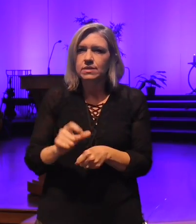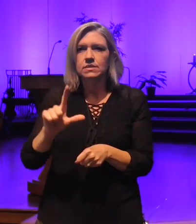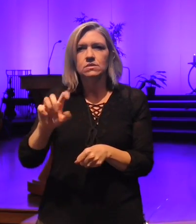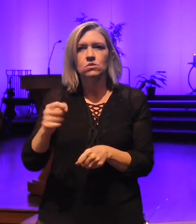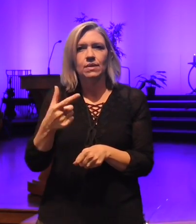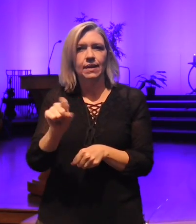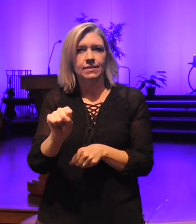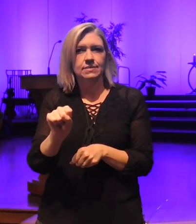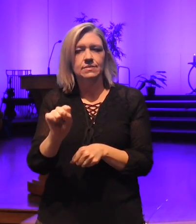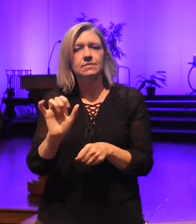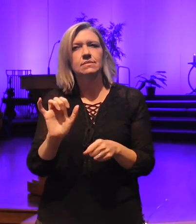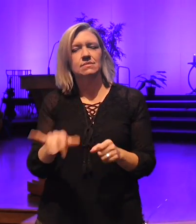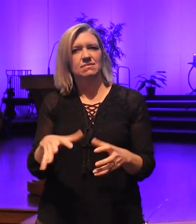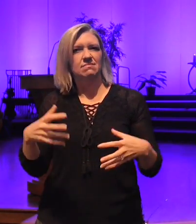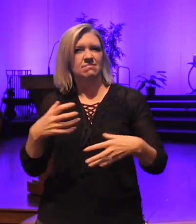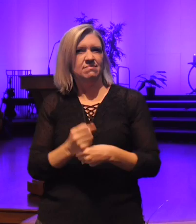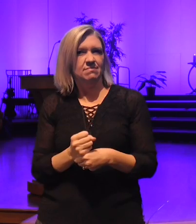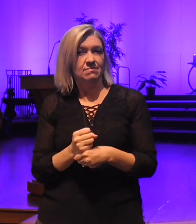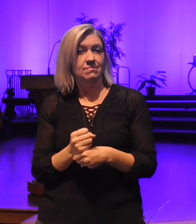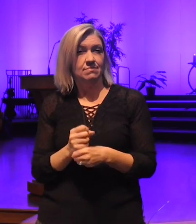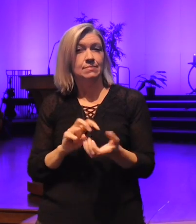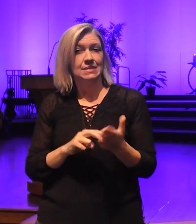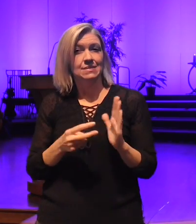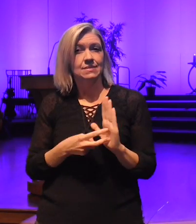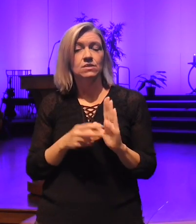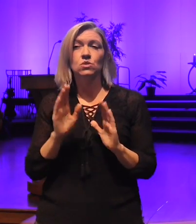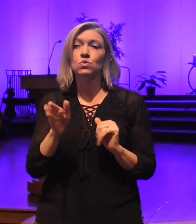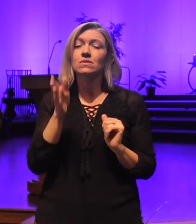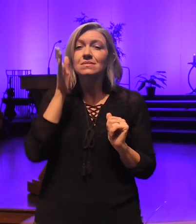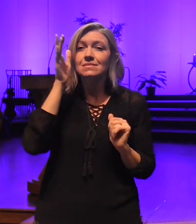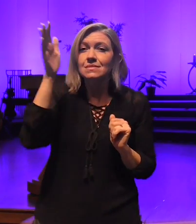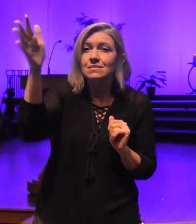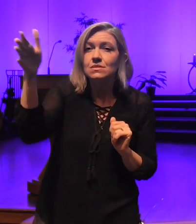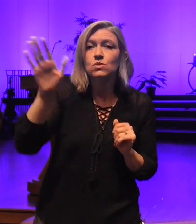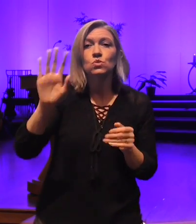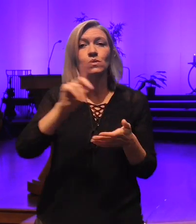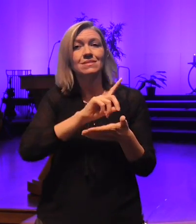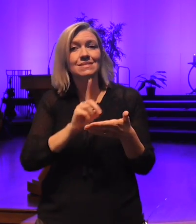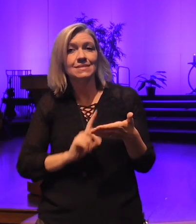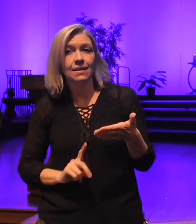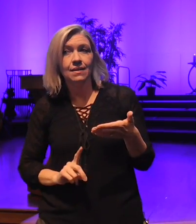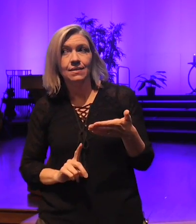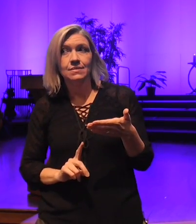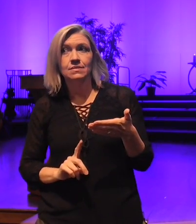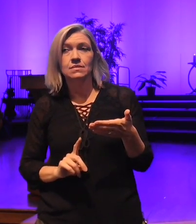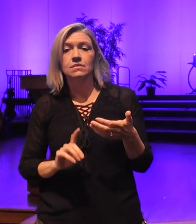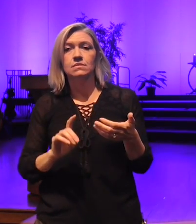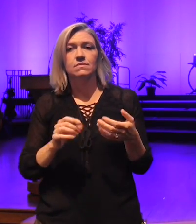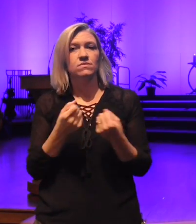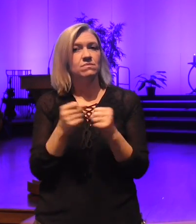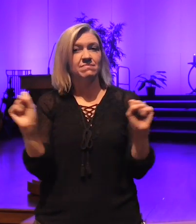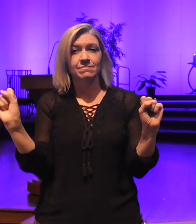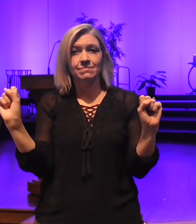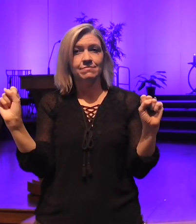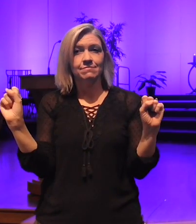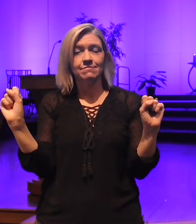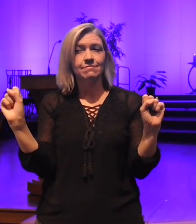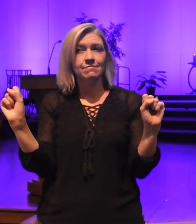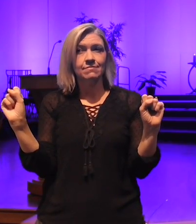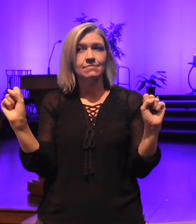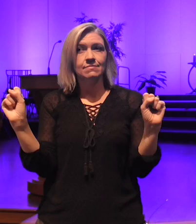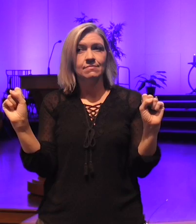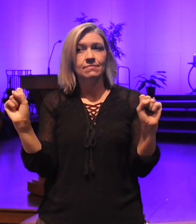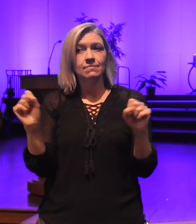eso es lo que significa ese es tu destino y tu diseño siendo libres tomemos esto en